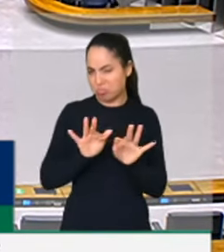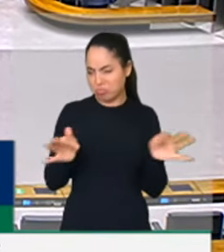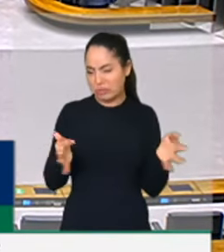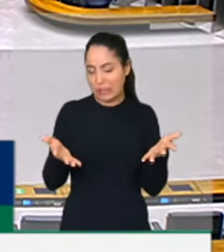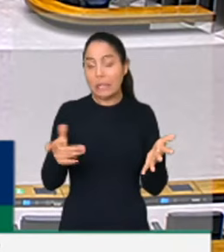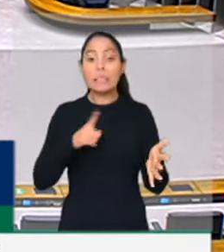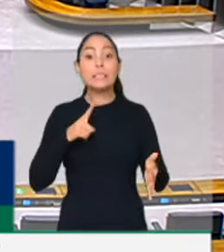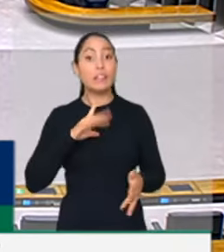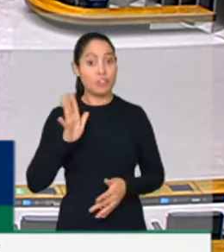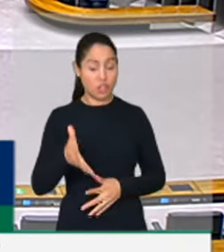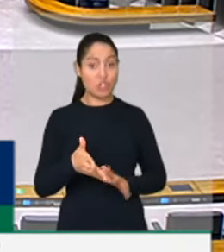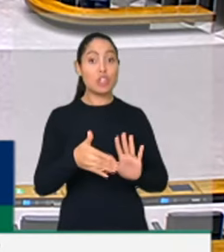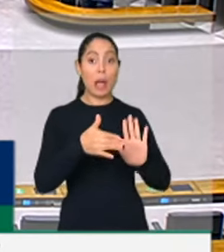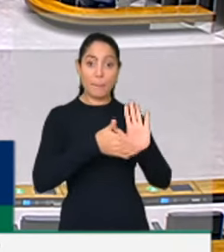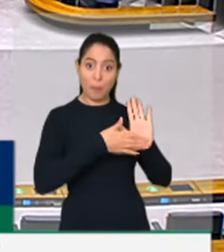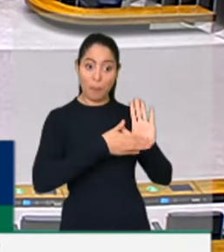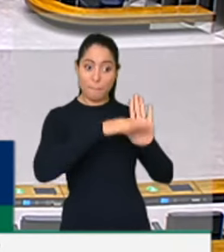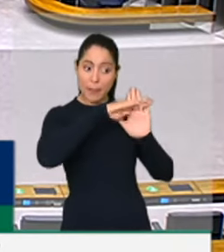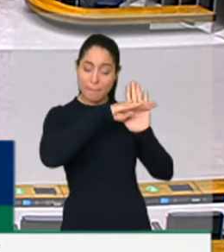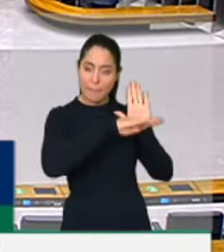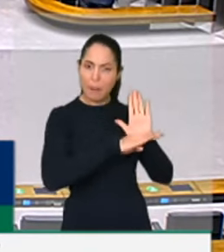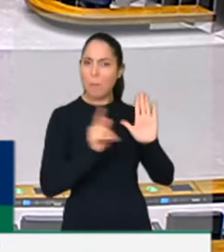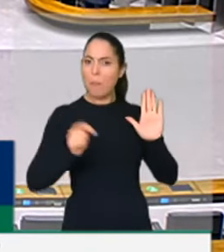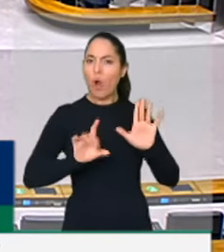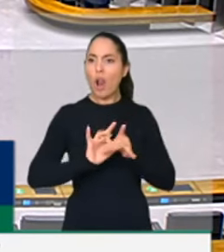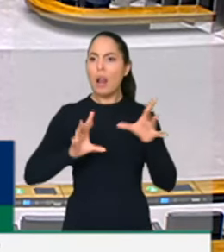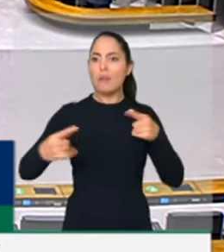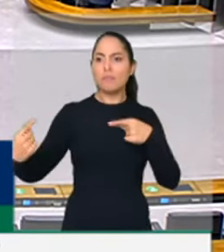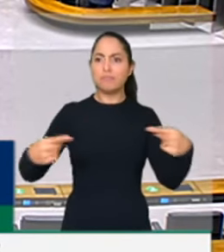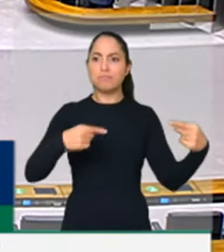VOTAÇÃO. DEPUTADO HIRAN GONÇALVES É O RELATOR